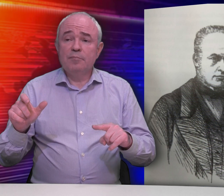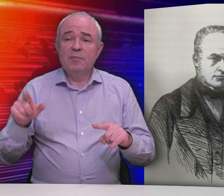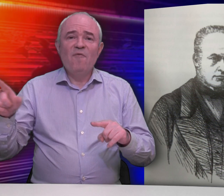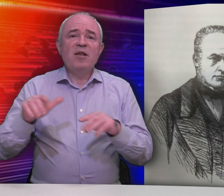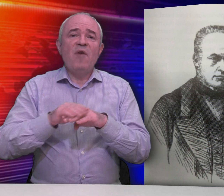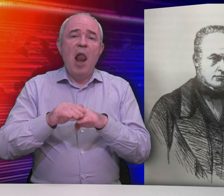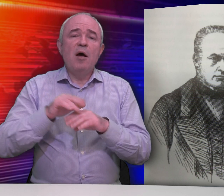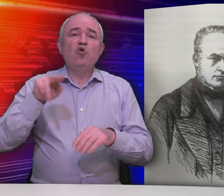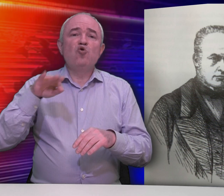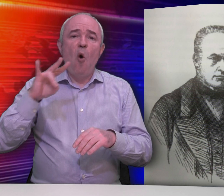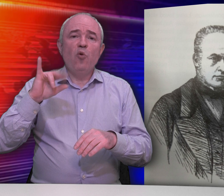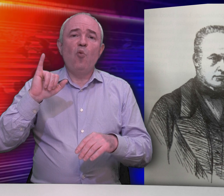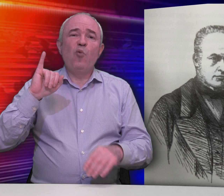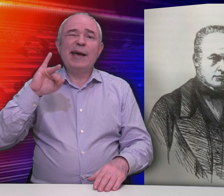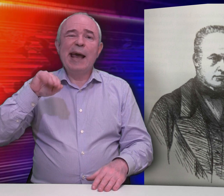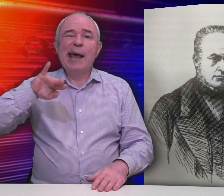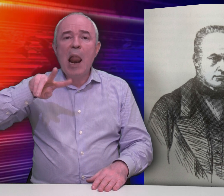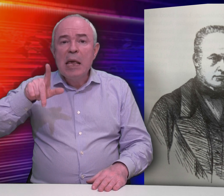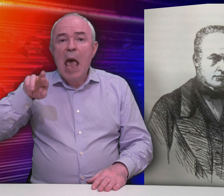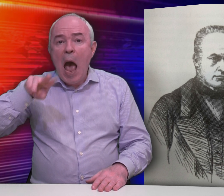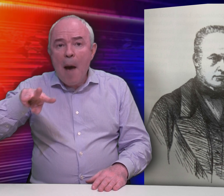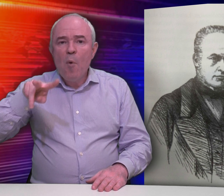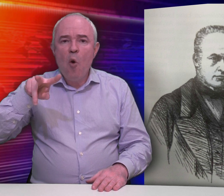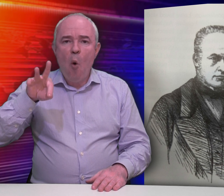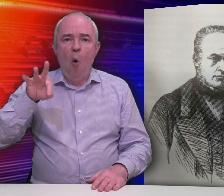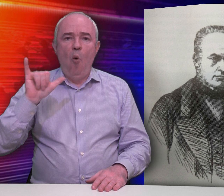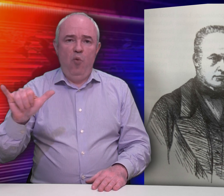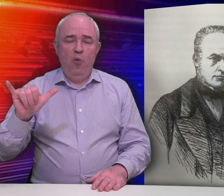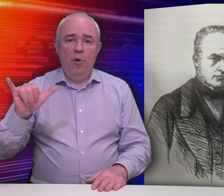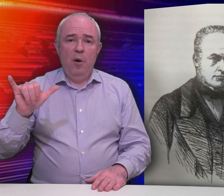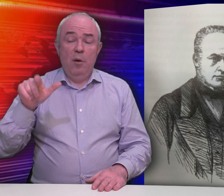и звали его Джон Уильям Лоу.